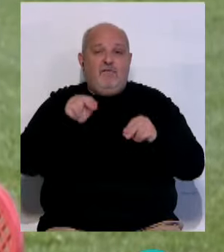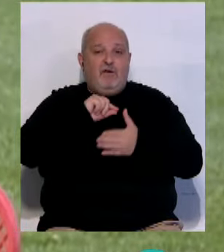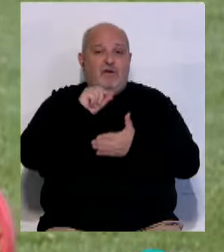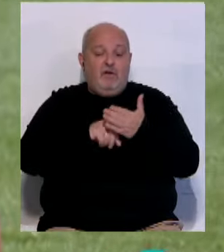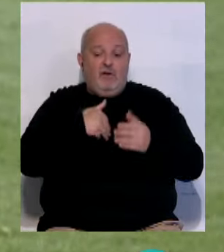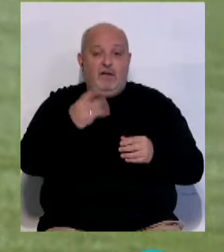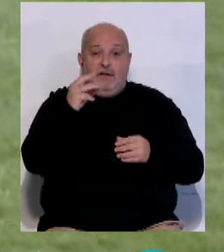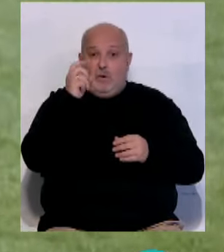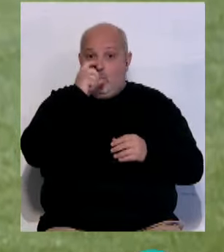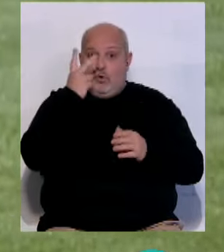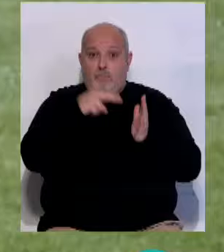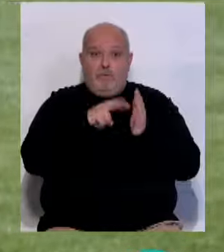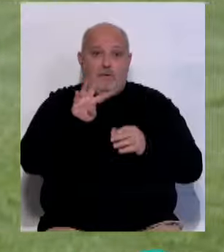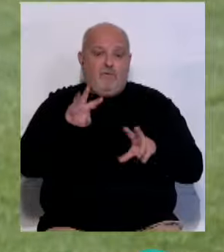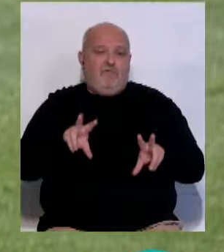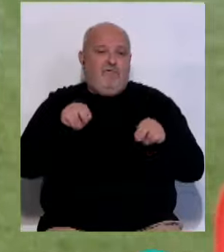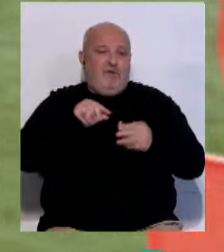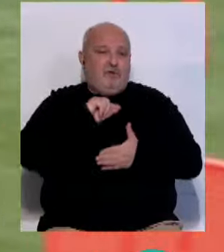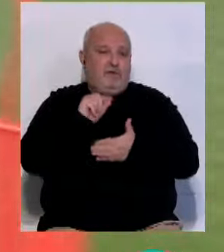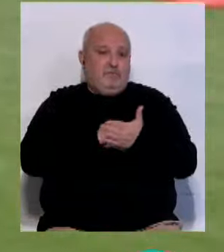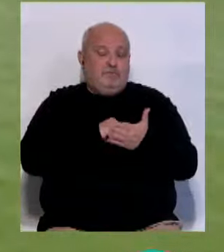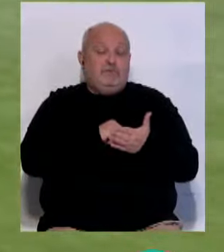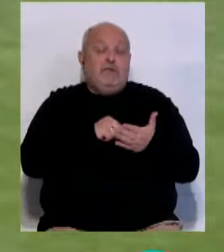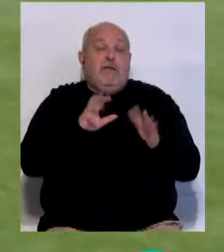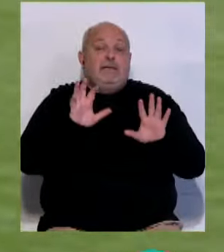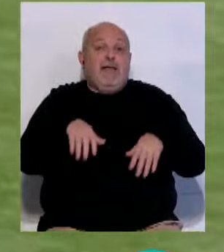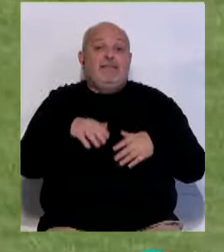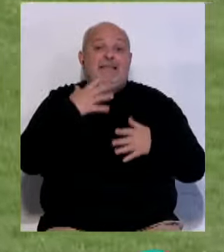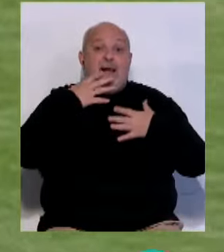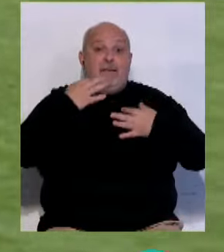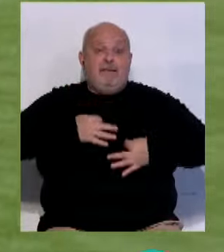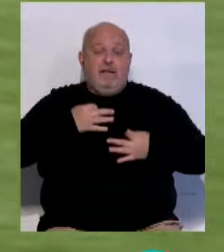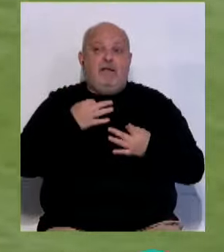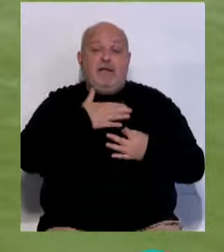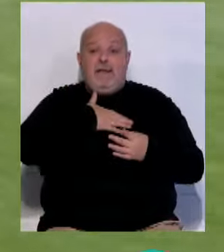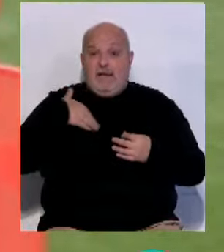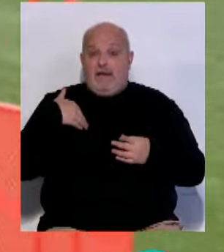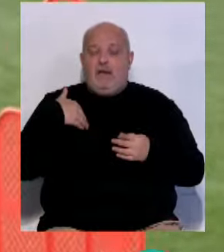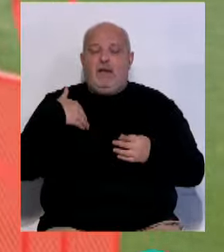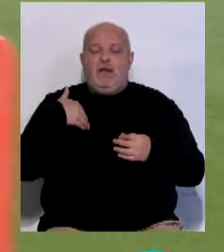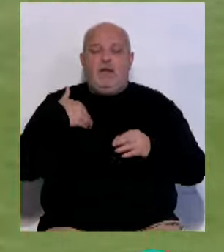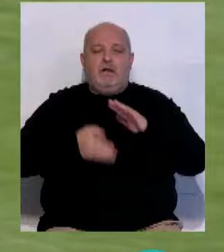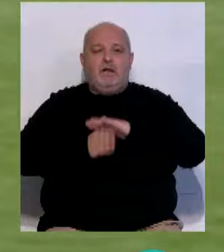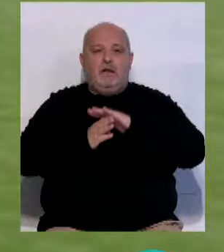próximo 30 de junio de 2024 por lo tanto si el Cádiz realmente quiere seguir contando con el